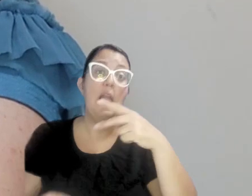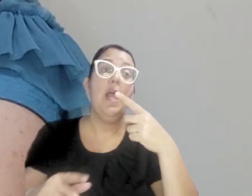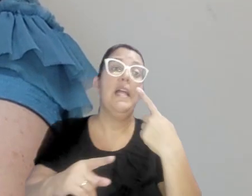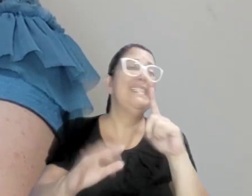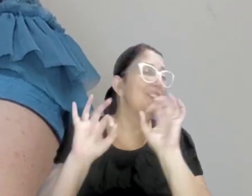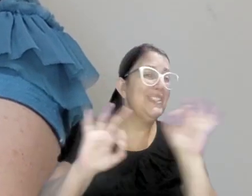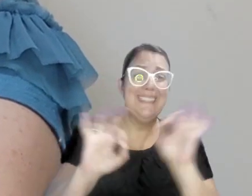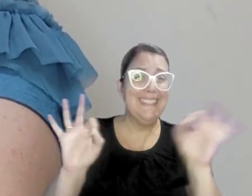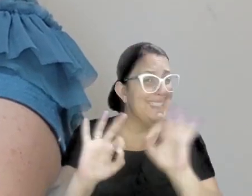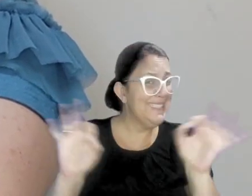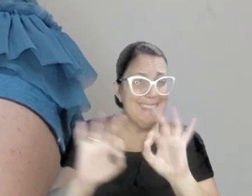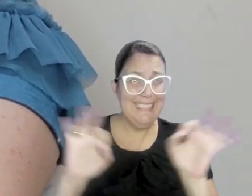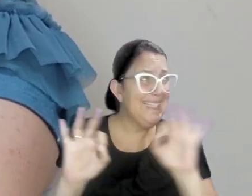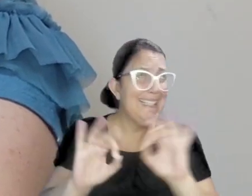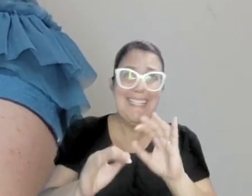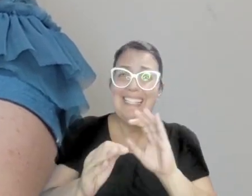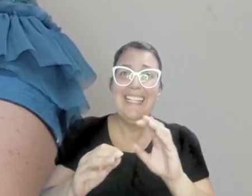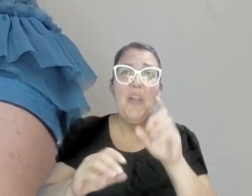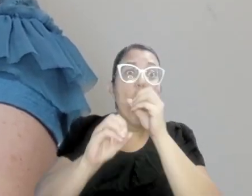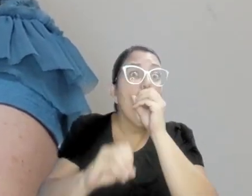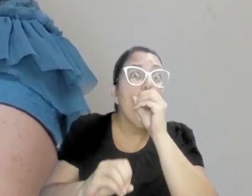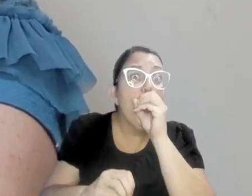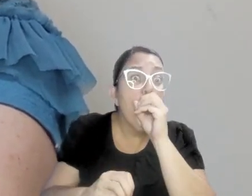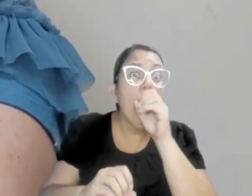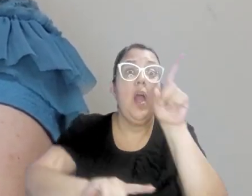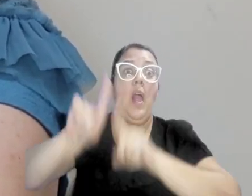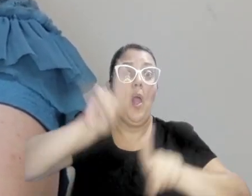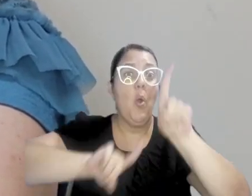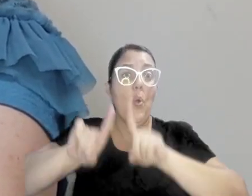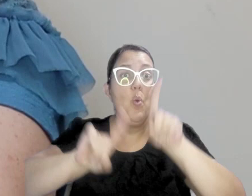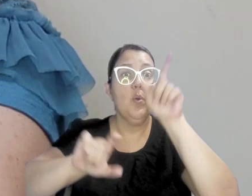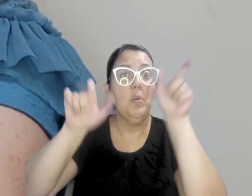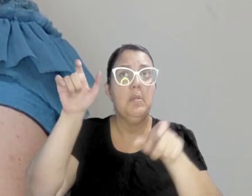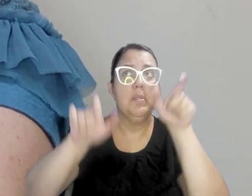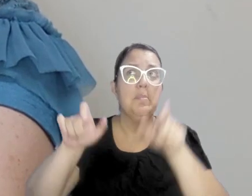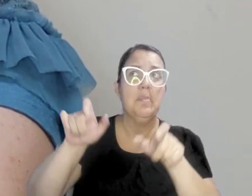Eu lembro que quando a gente entrou aqui, tinham alguns consultores que faziam,